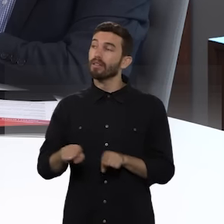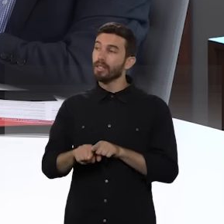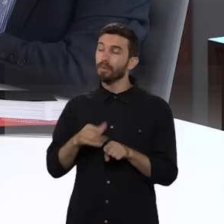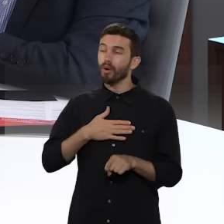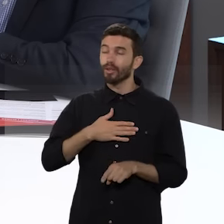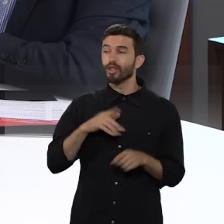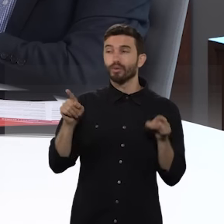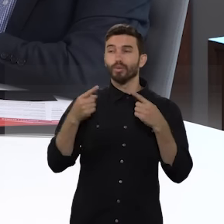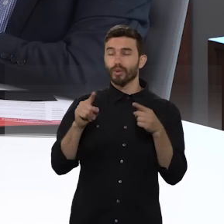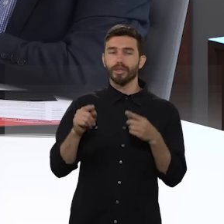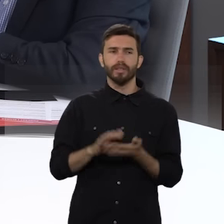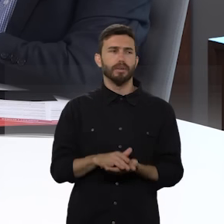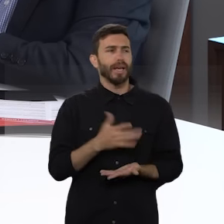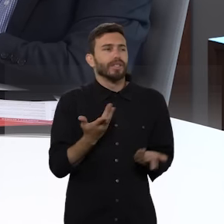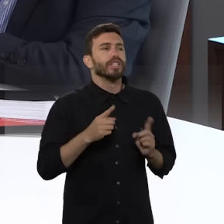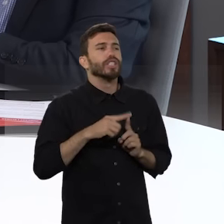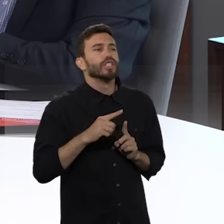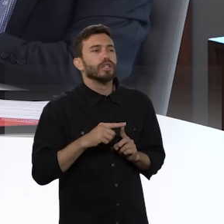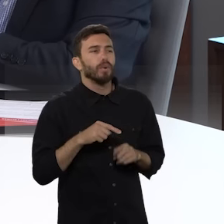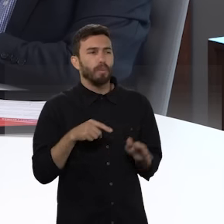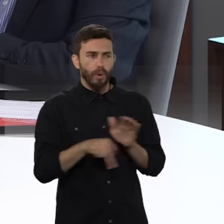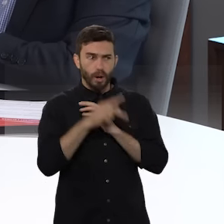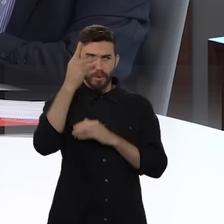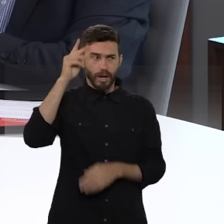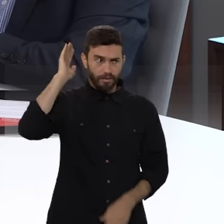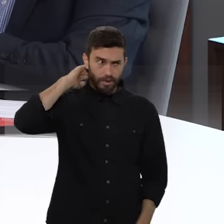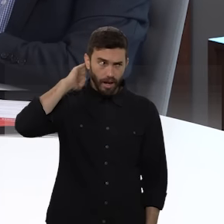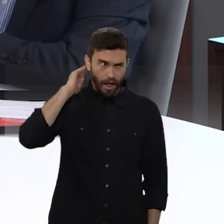regional do Pará, não é? O carimbó. Tem, muito boa, muito rica, muito rica a música